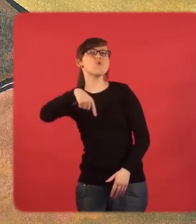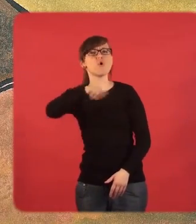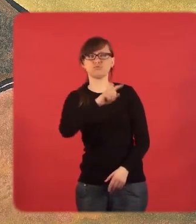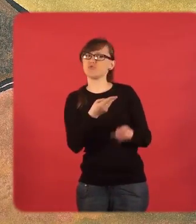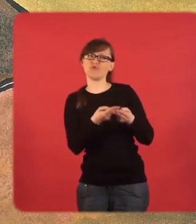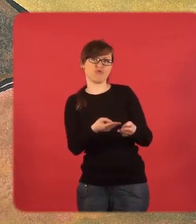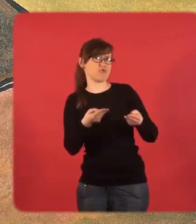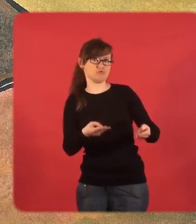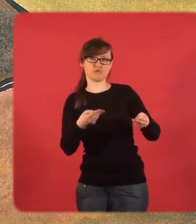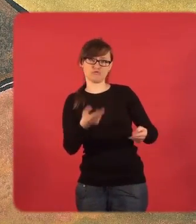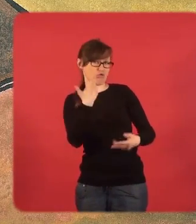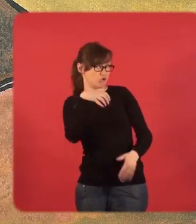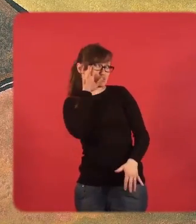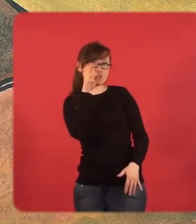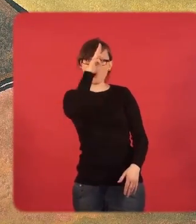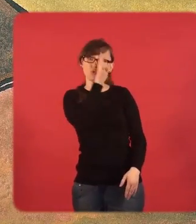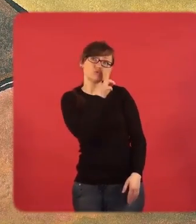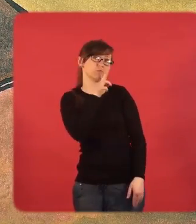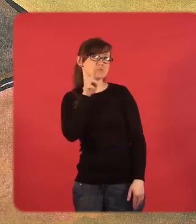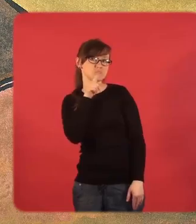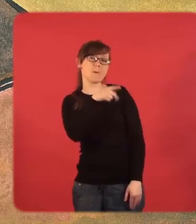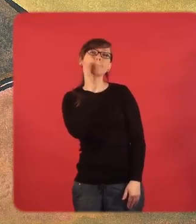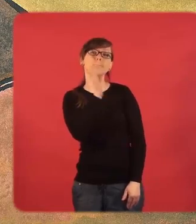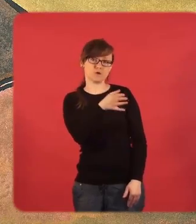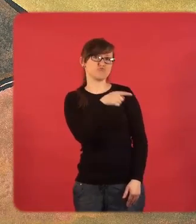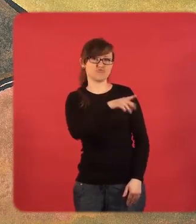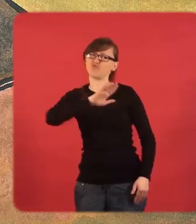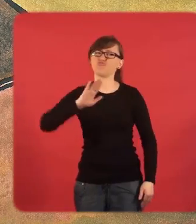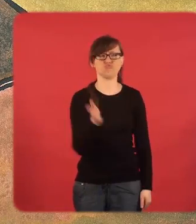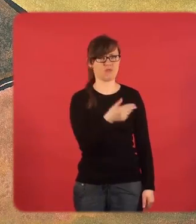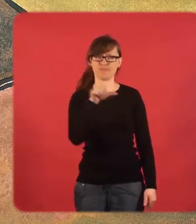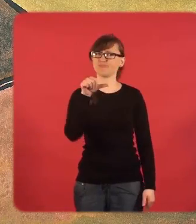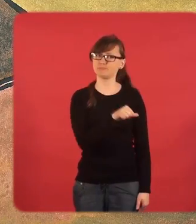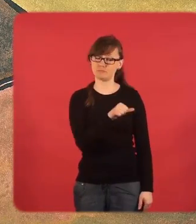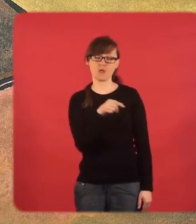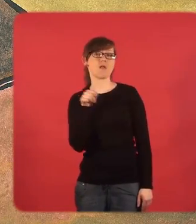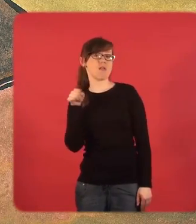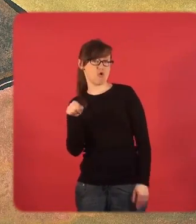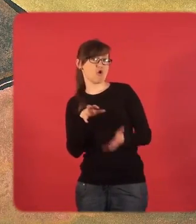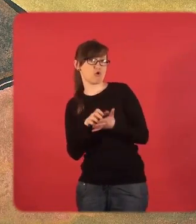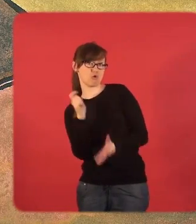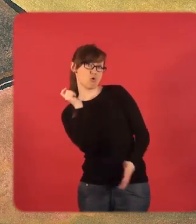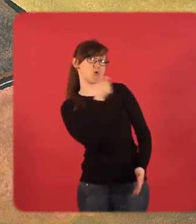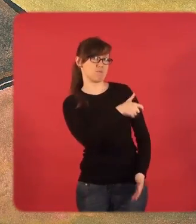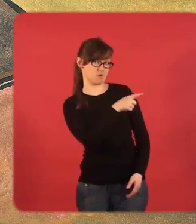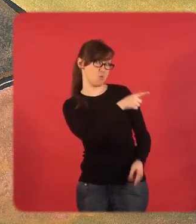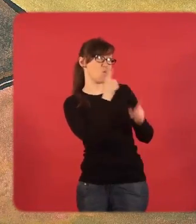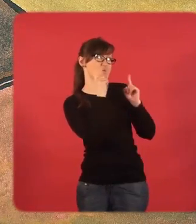Świerszcz pouczał nieposłusznego pajacyka. Mówił: „biada chłopcom, którzy buntują się przeciwko rodzicom", czyli nie słuchają ich.